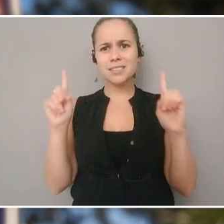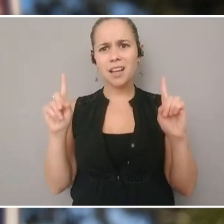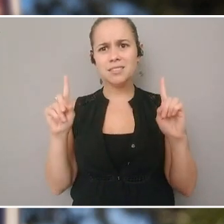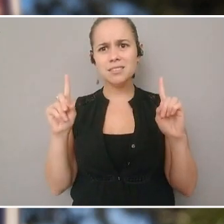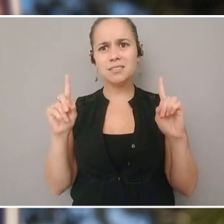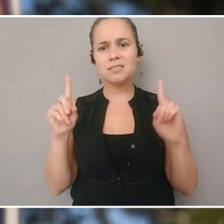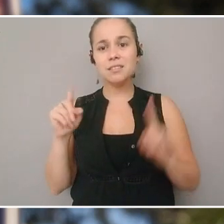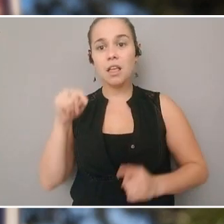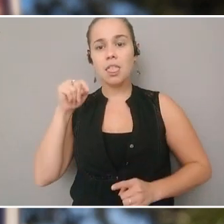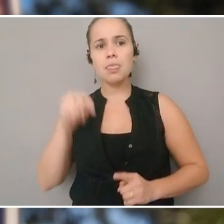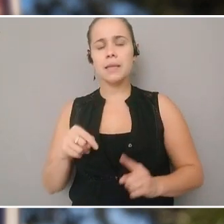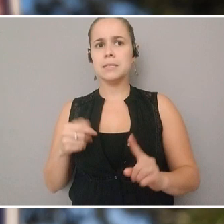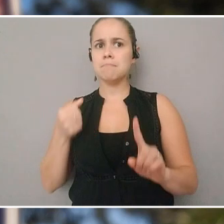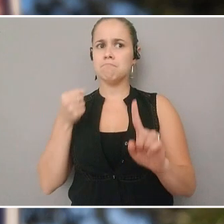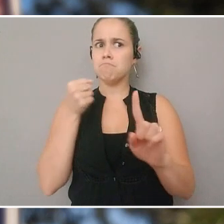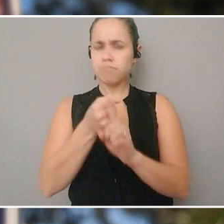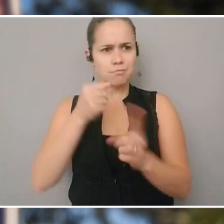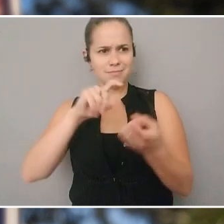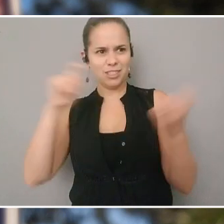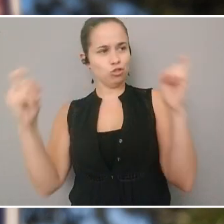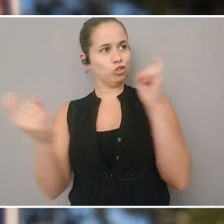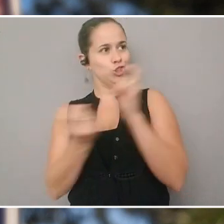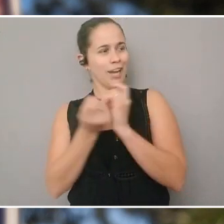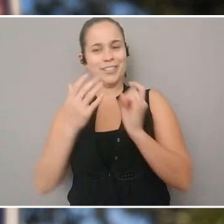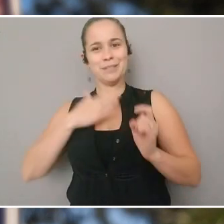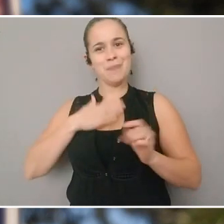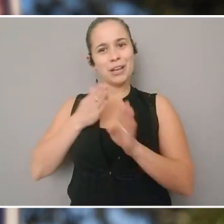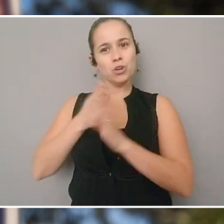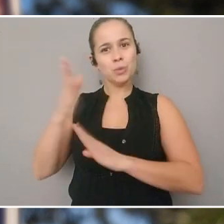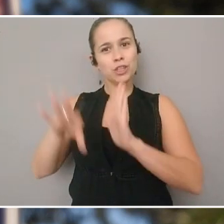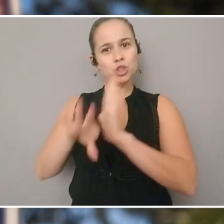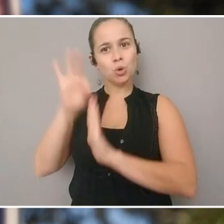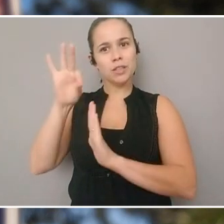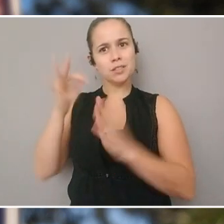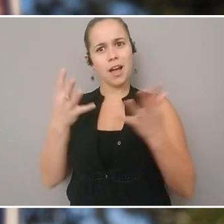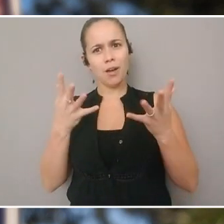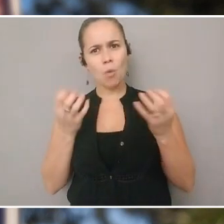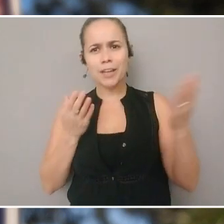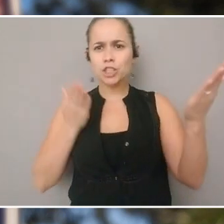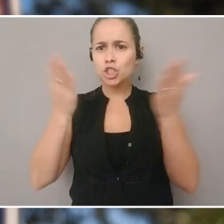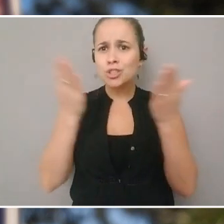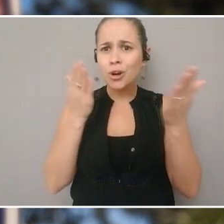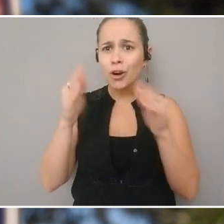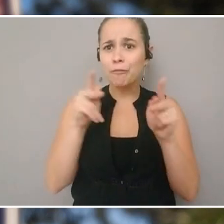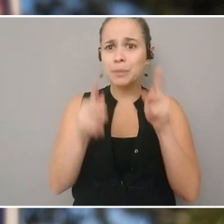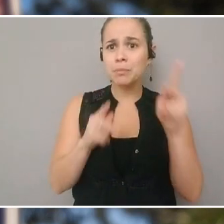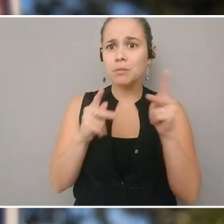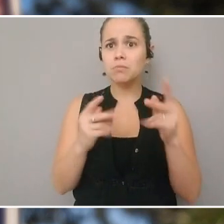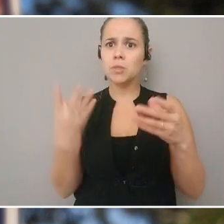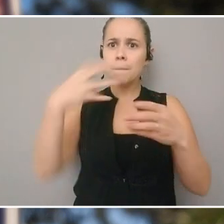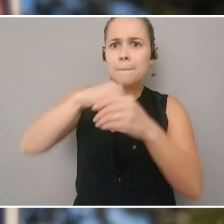cambió por completo la trayectoria de mi selecionar mi carrera. Quería ayudar